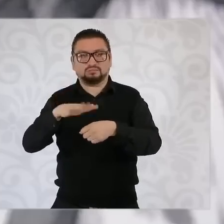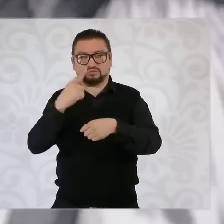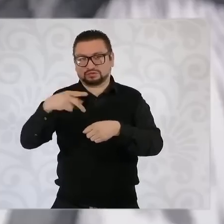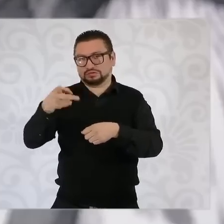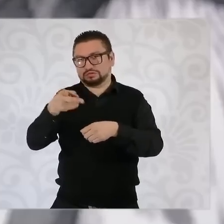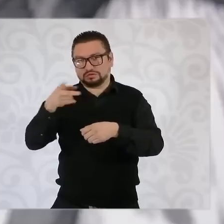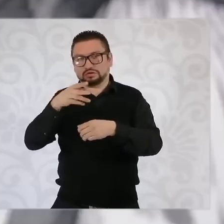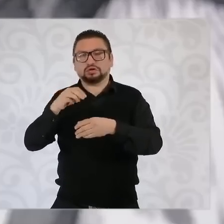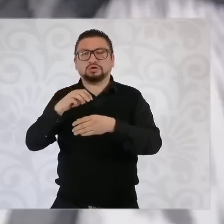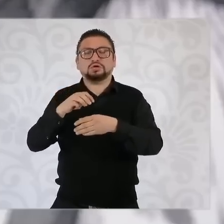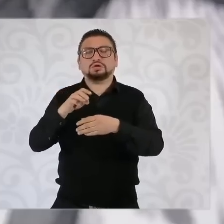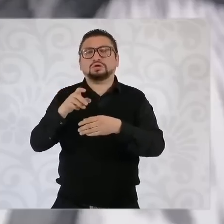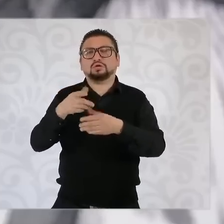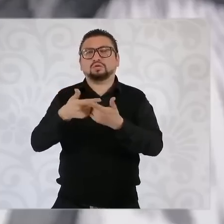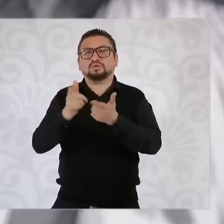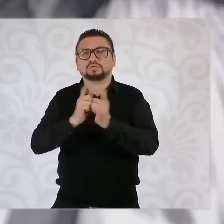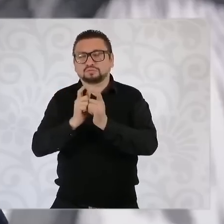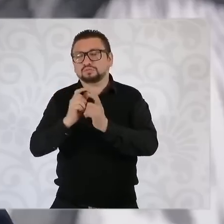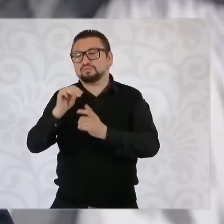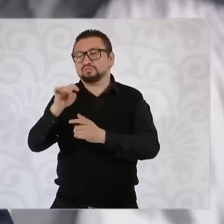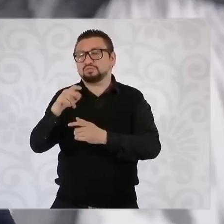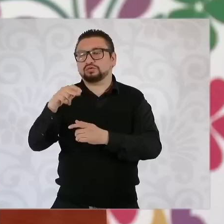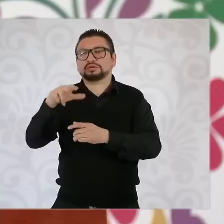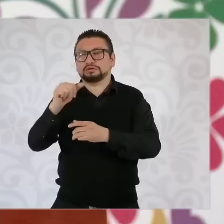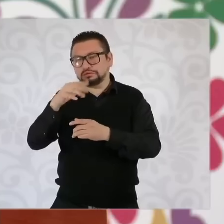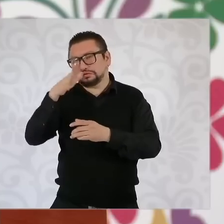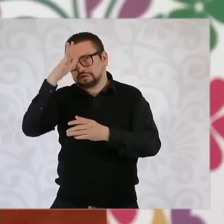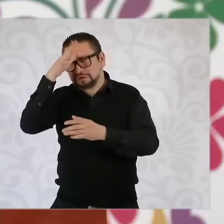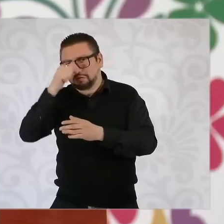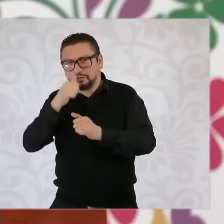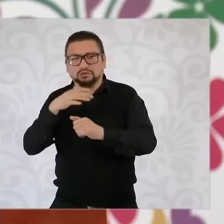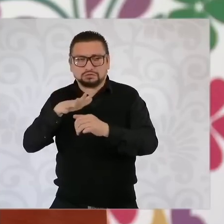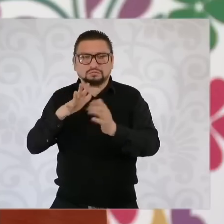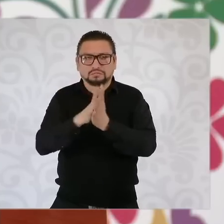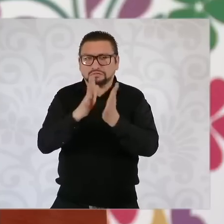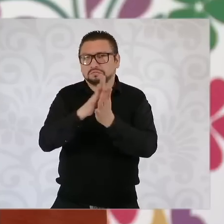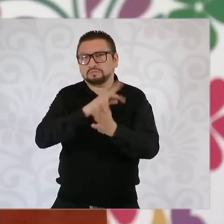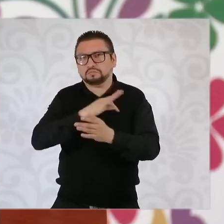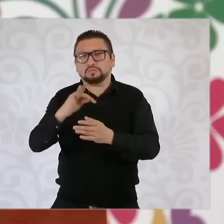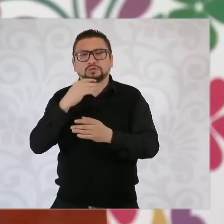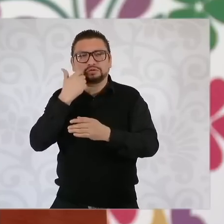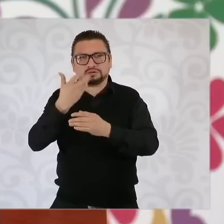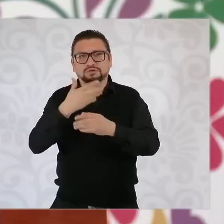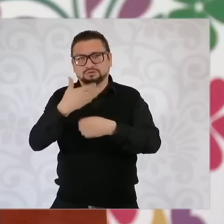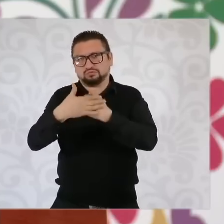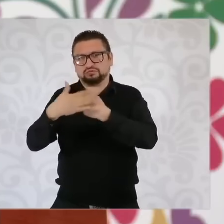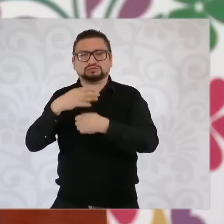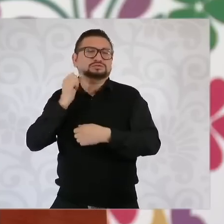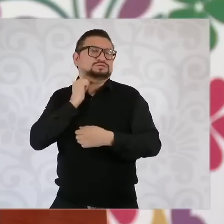morena de quien había participado en la elección pudiera participar de senador los dos trabajan